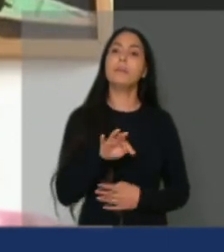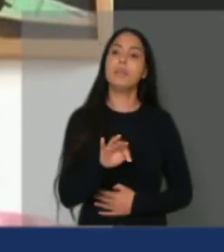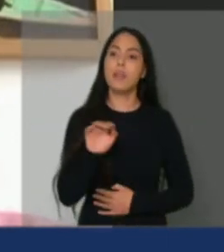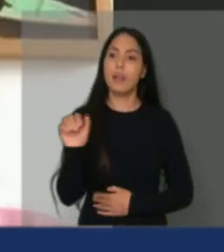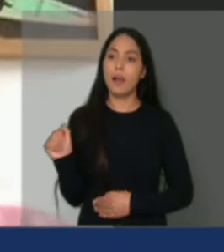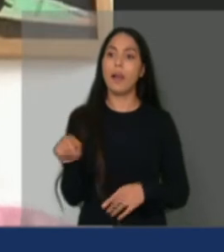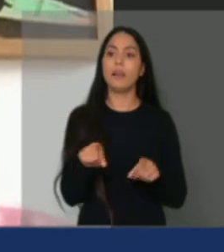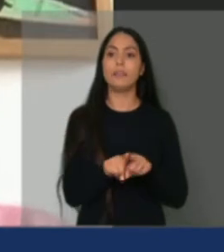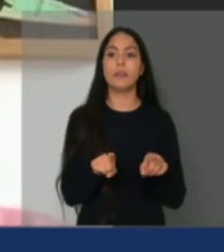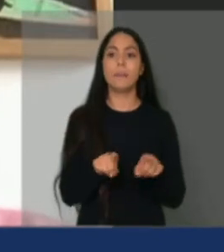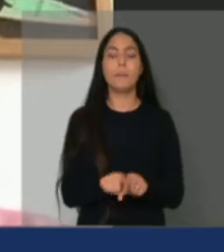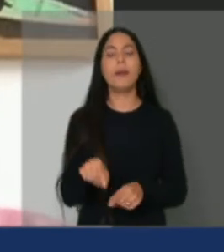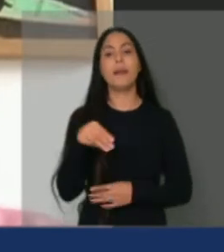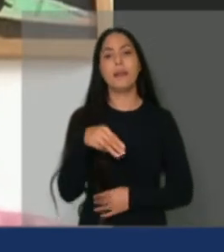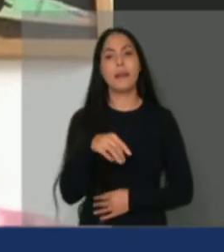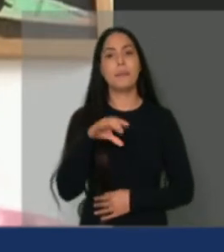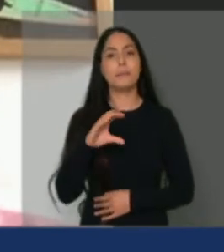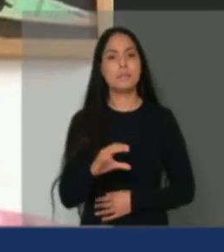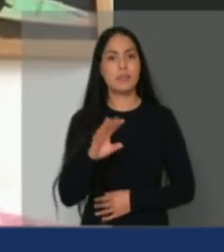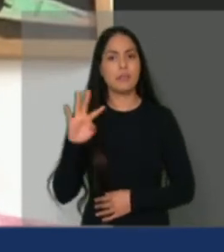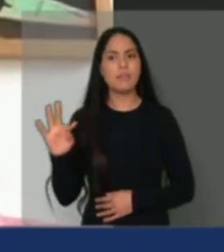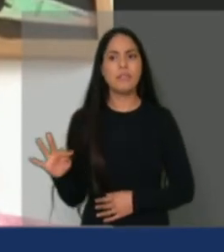IMPOSTO COMO O MPA, MCP, MEUS PARABÉNS, GESTOS DE GRANDEZA DE HOMENS E MULHERES QUE NA